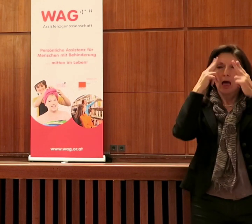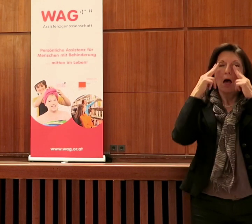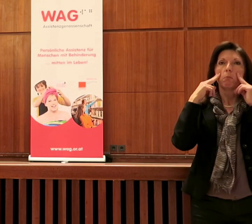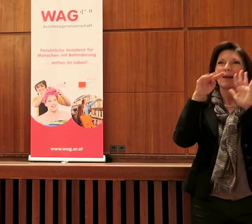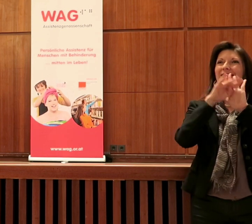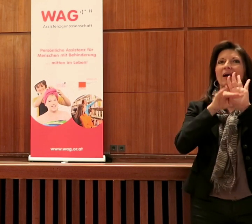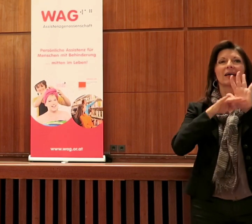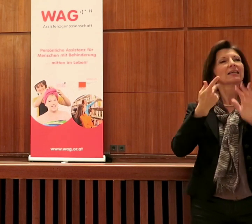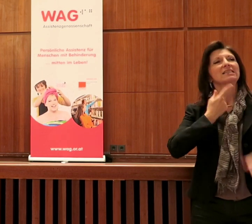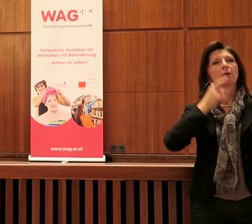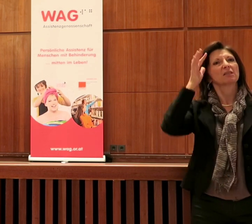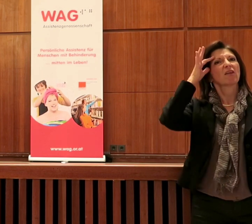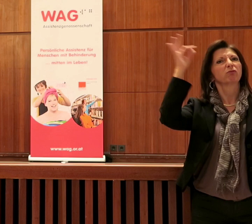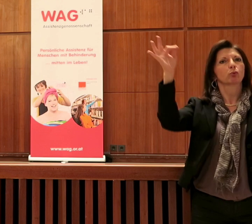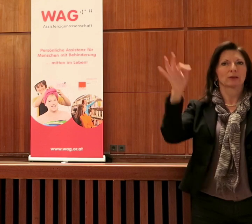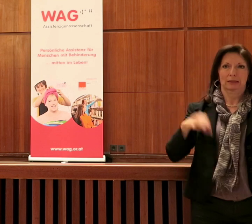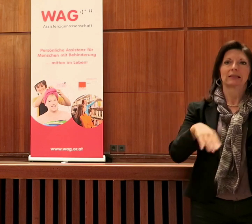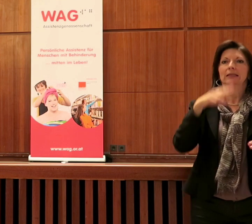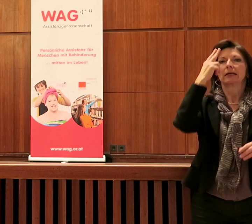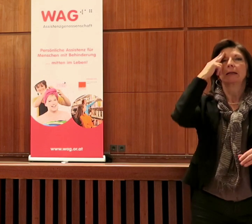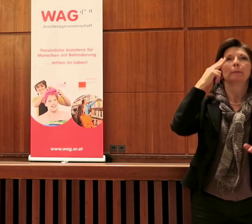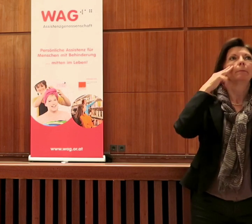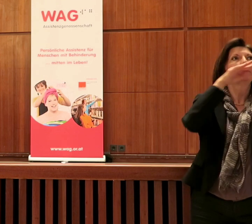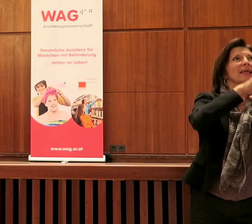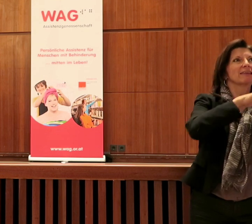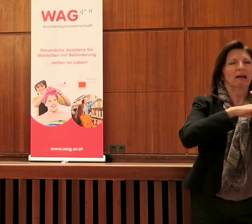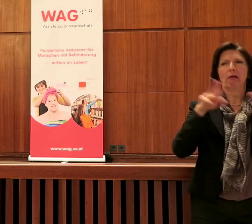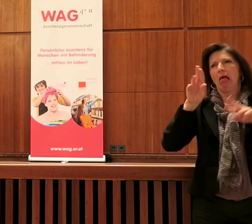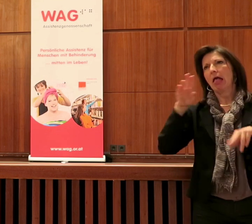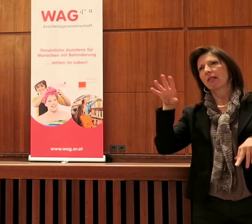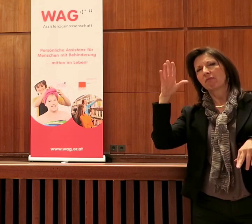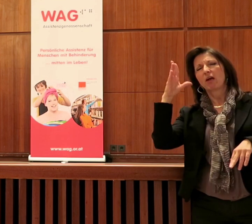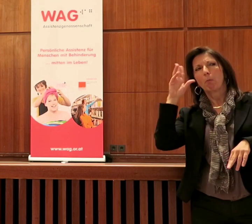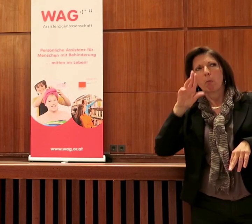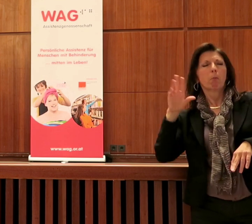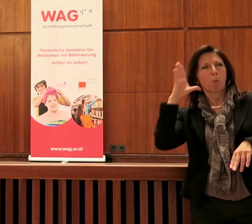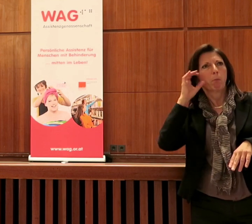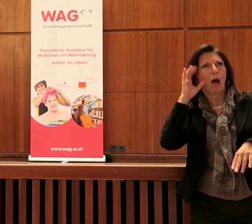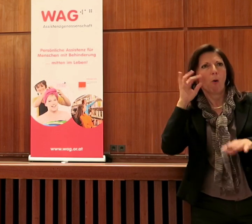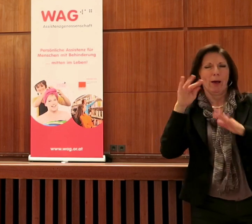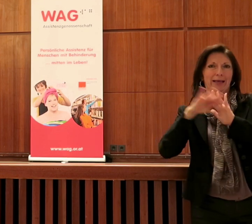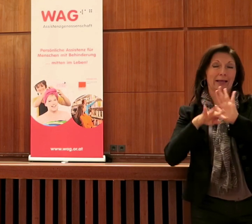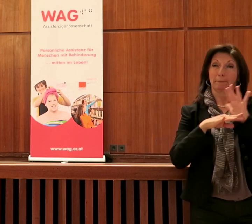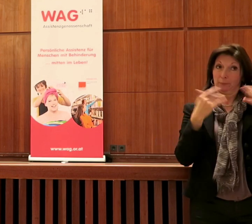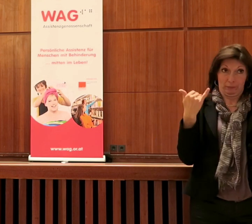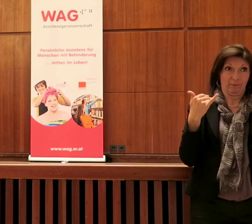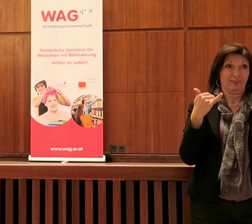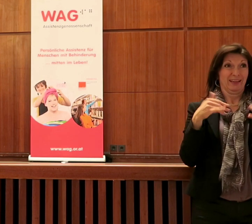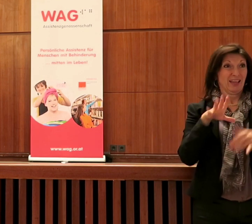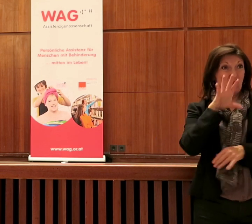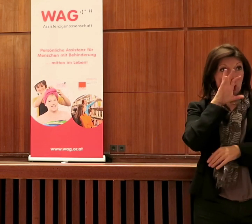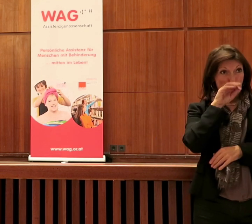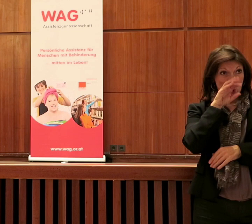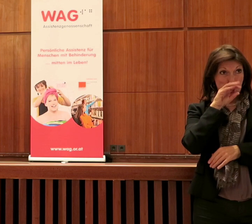Eine Blindenregel ist wie eine Bauernregel. Und zwar geht die Blindenregel so: Solange die Hunde die Gehsteige verdrecken,